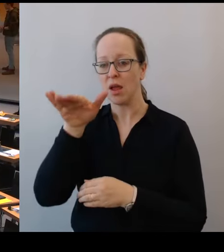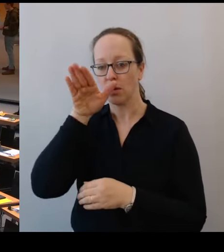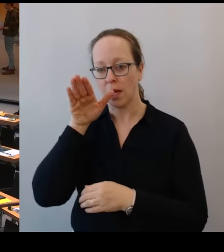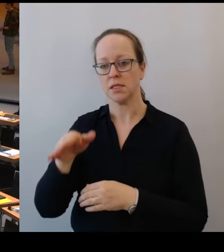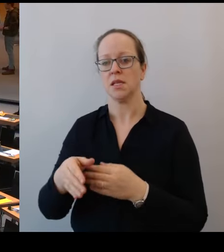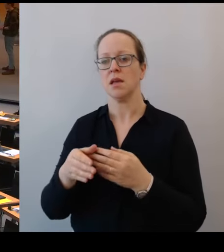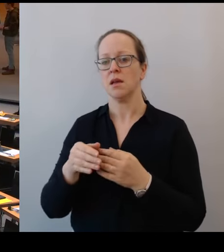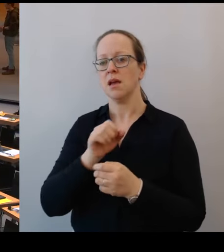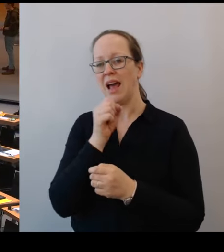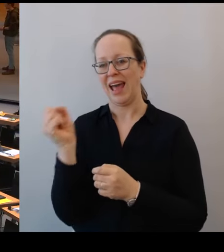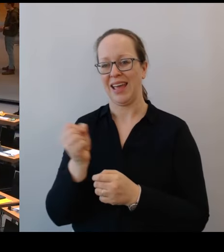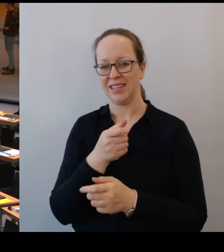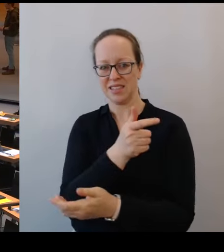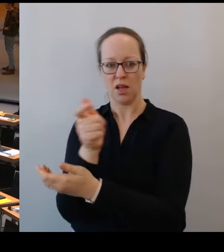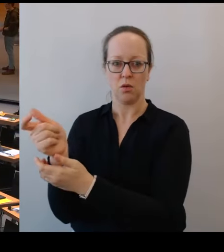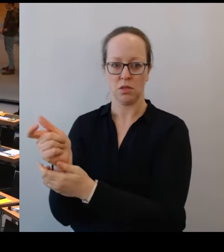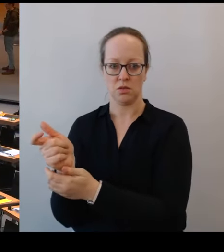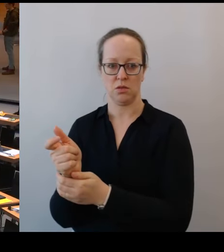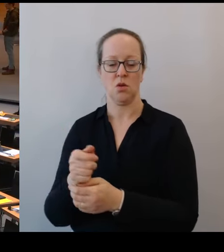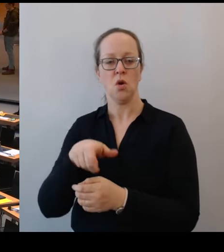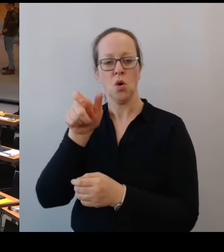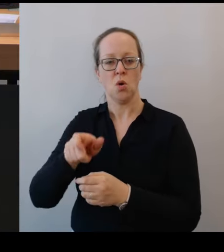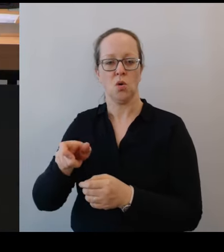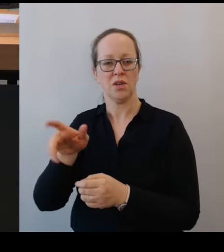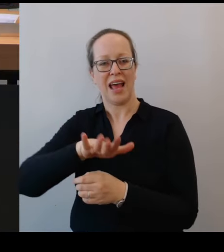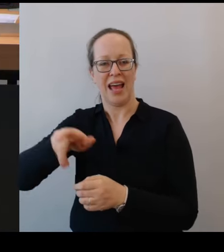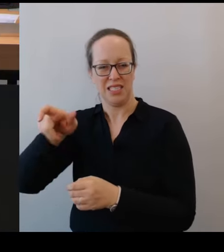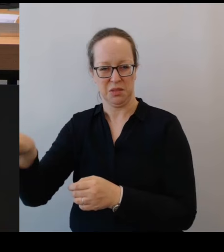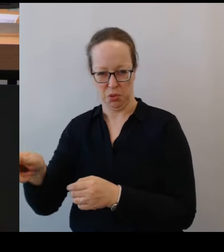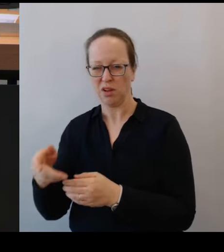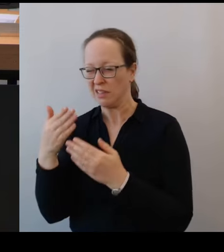Ich danke an dieser Stelle allen Journalistinnen, die unter hohem